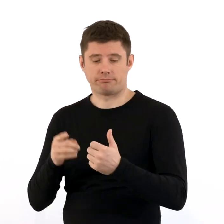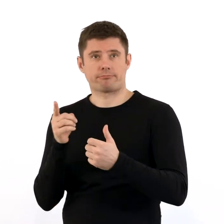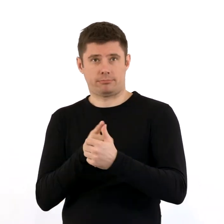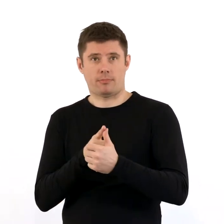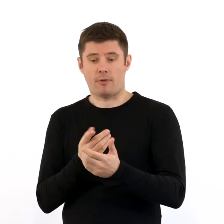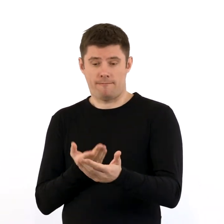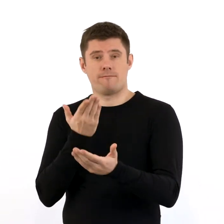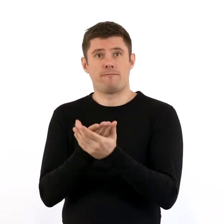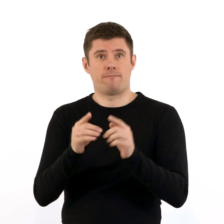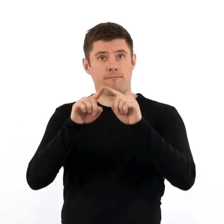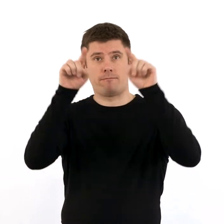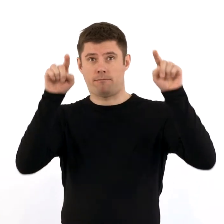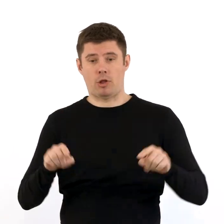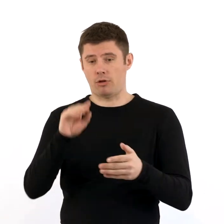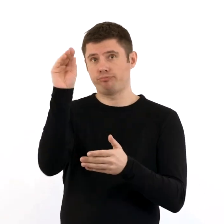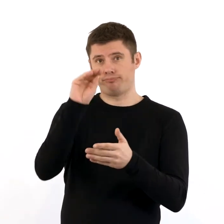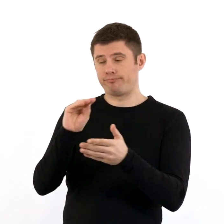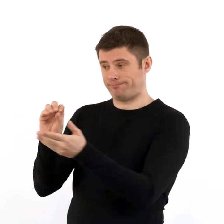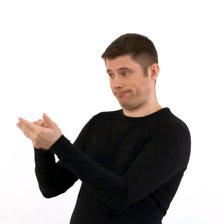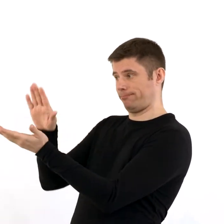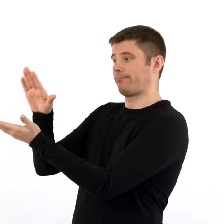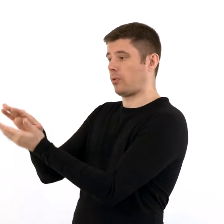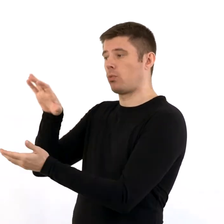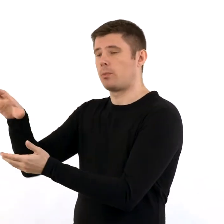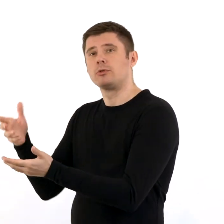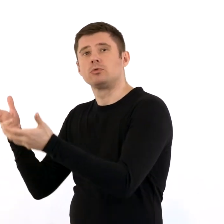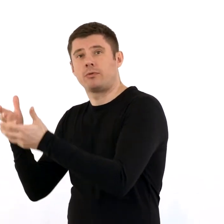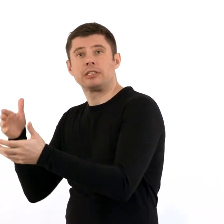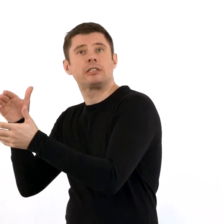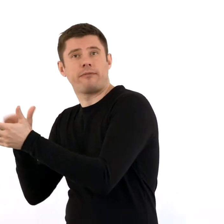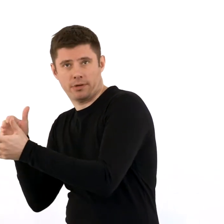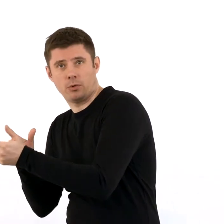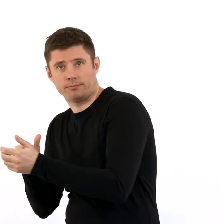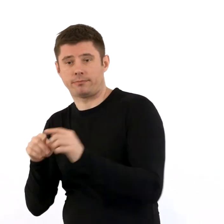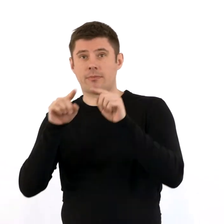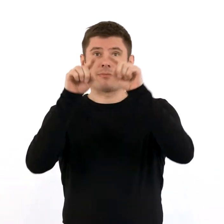1. wniosek o wpisanie do ewidencji